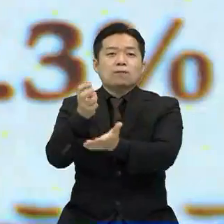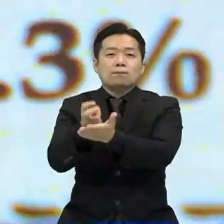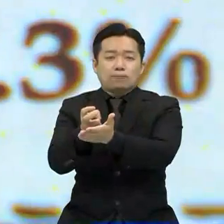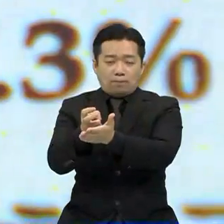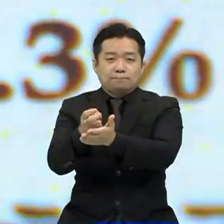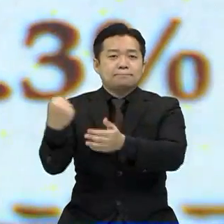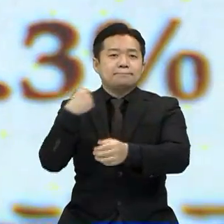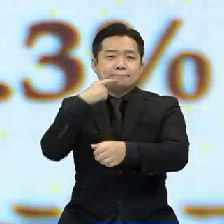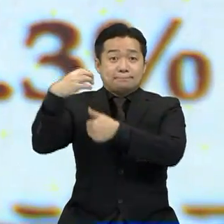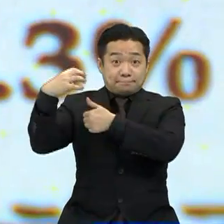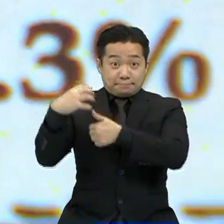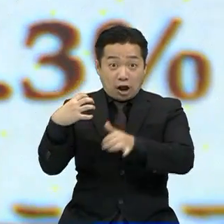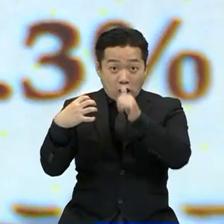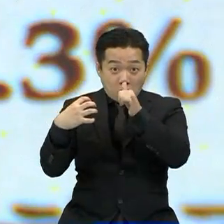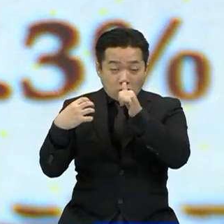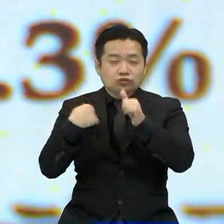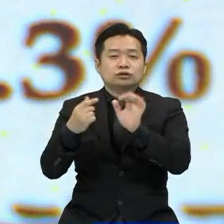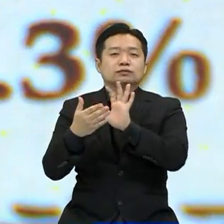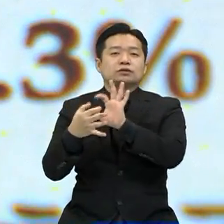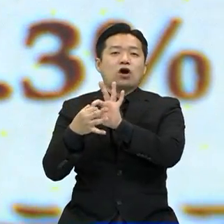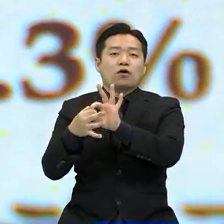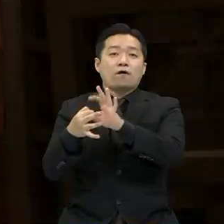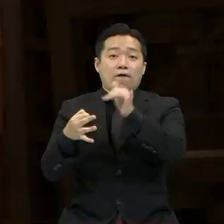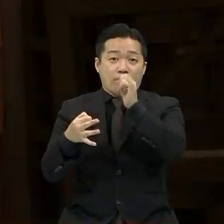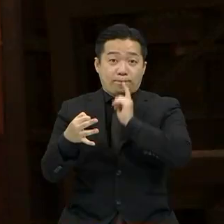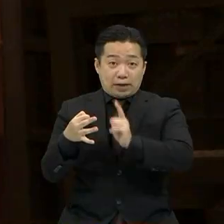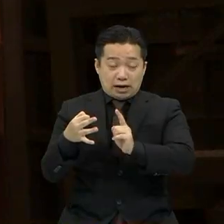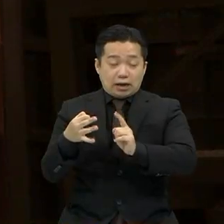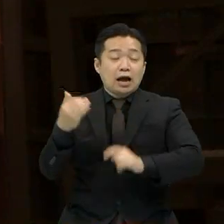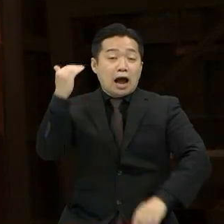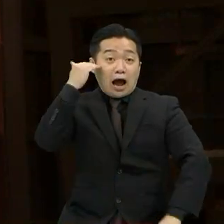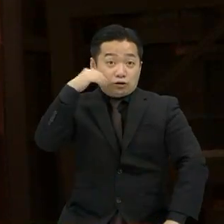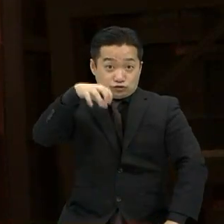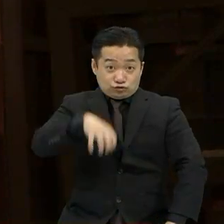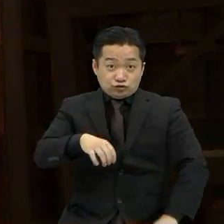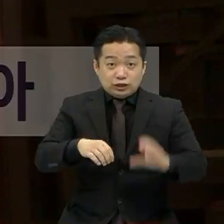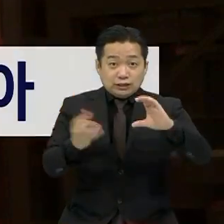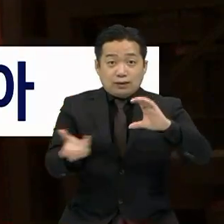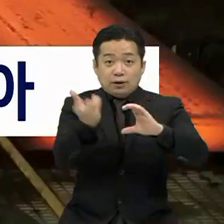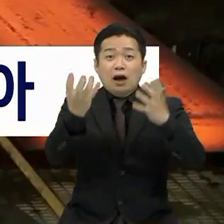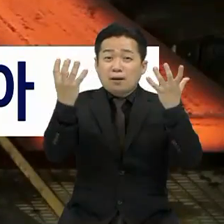생긴다는 점에서 우리에게 직접 영향을 줍니다. 특히 우리는 탄소배출량이 많은 철강,